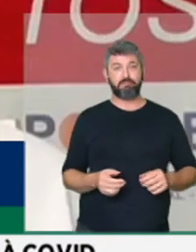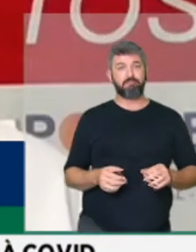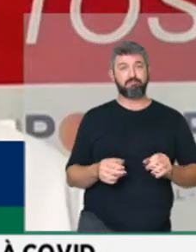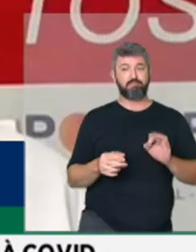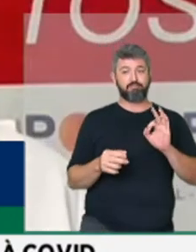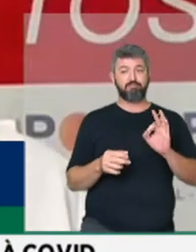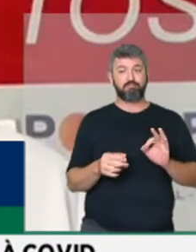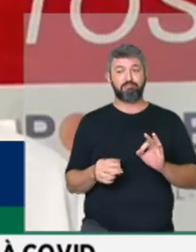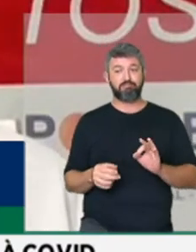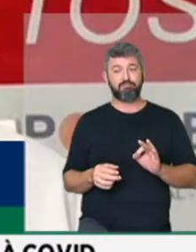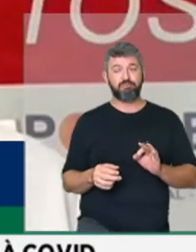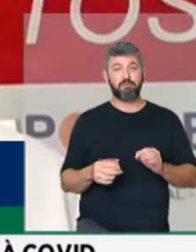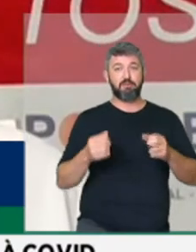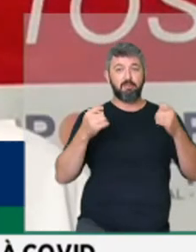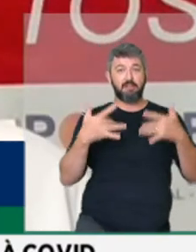PREVIDÊNCIA... CASTIGO, CASTIGO, CASTIGO, DOS MAIS